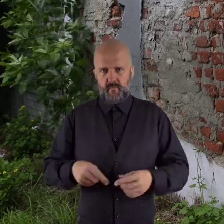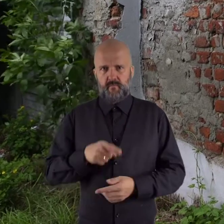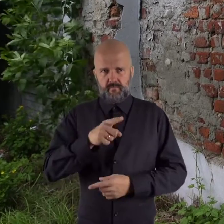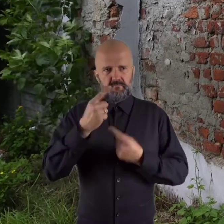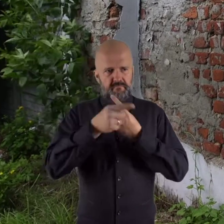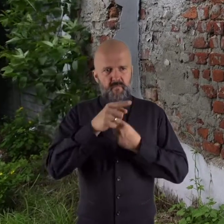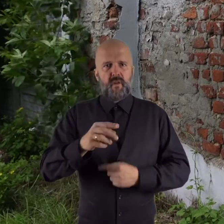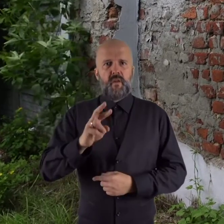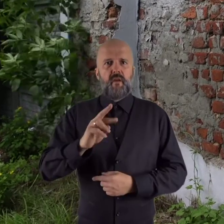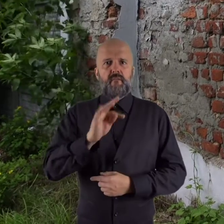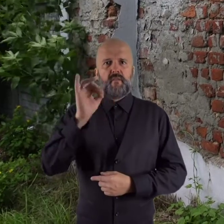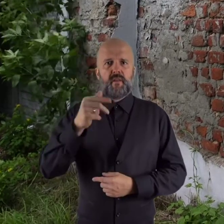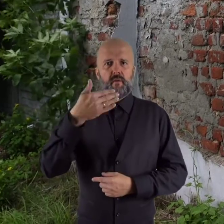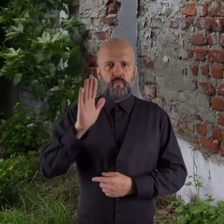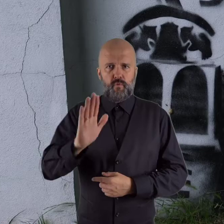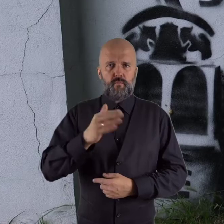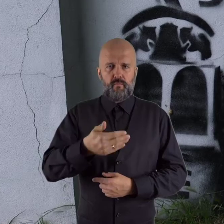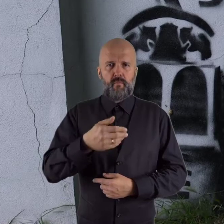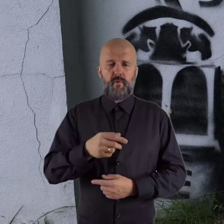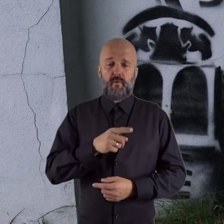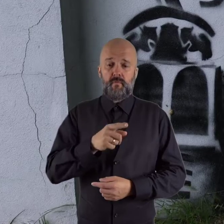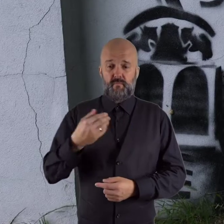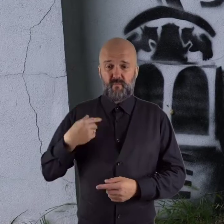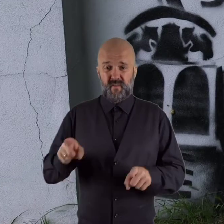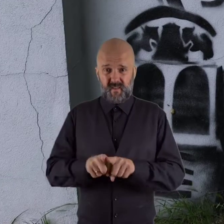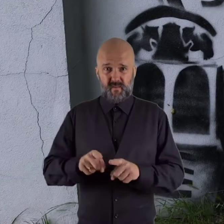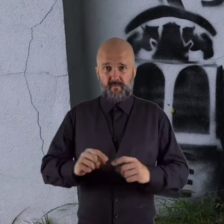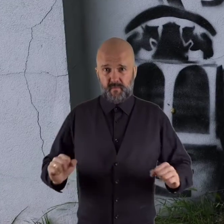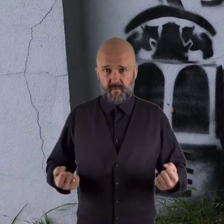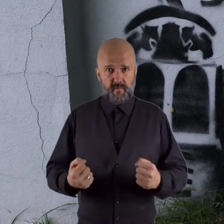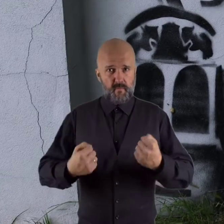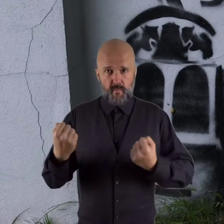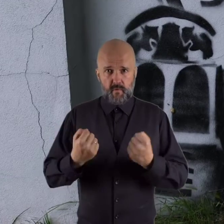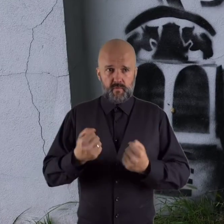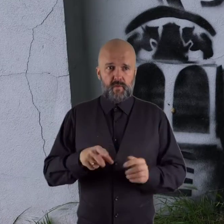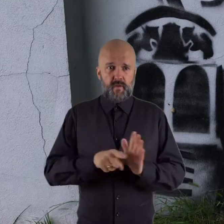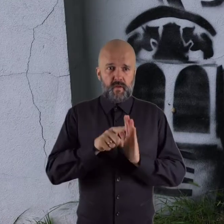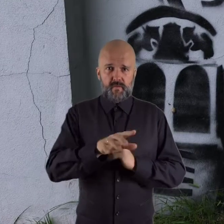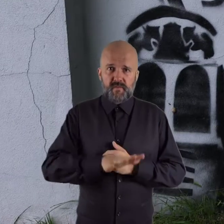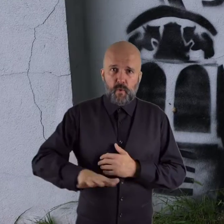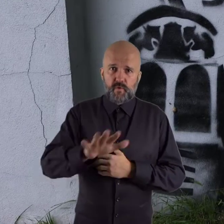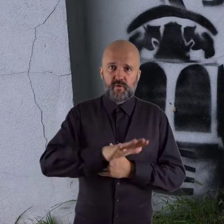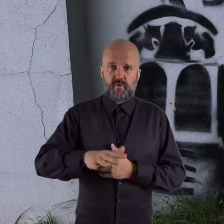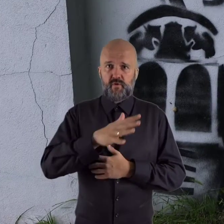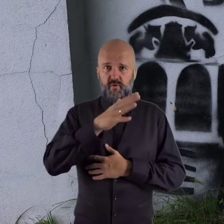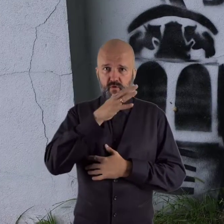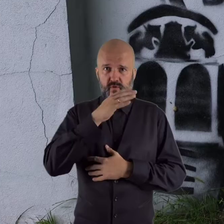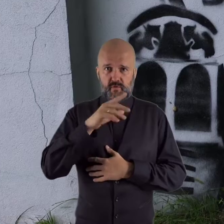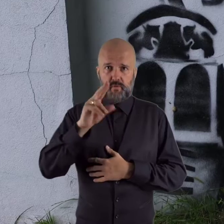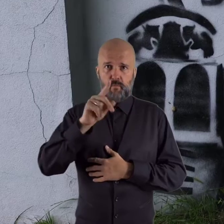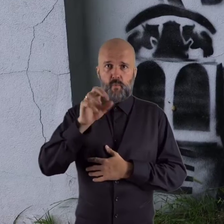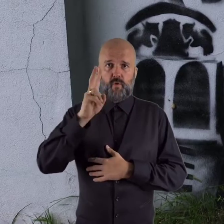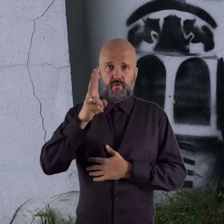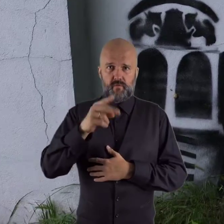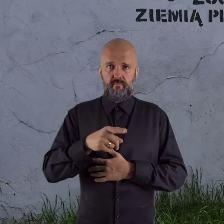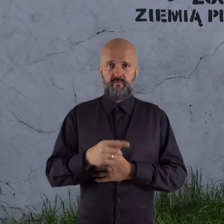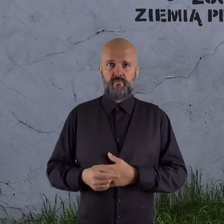I to mi się kojarzy właśnie z Fiszlem Fliderblumem, ponieważ to była postać, jak wiemy, która mocno działała na rzecz społeczności żydowskiej w Płocku.